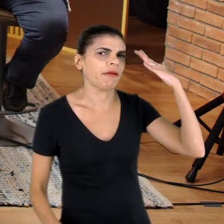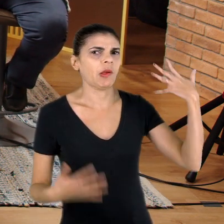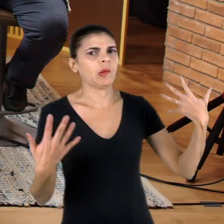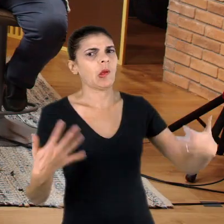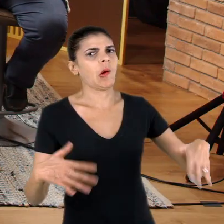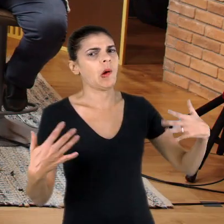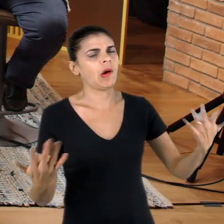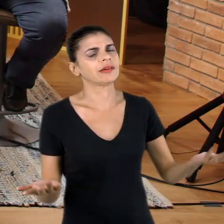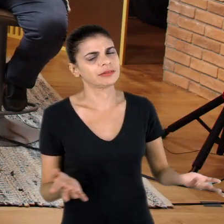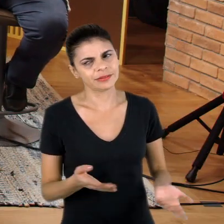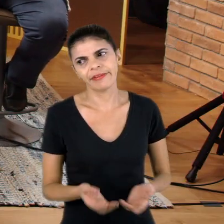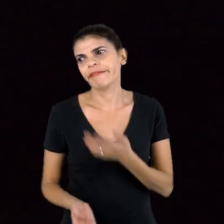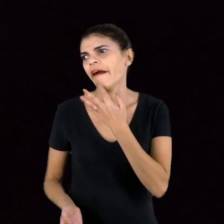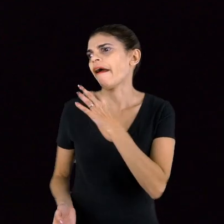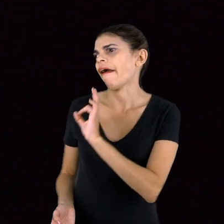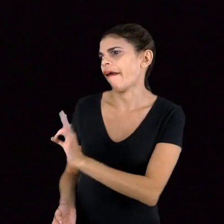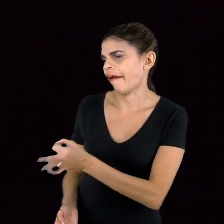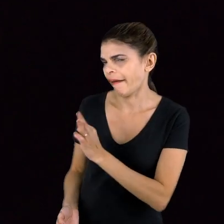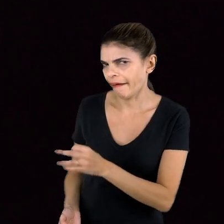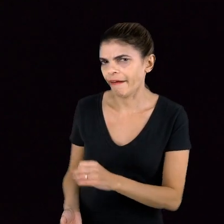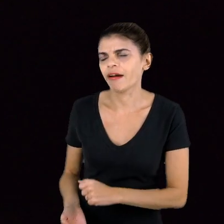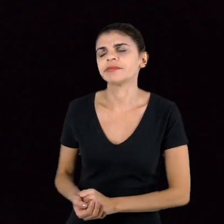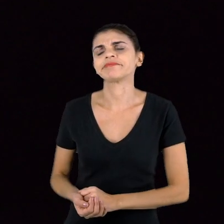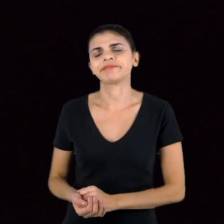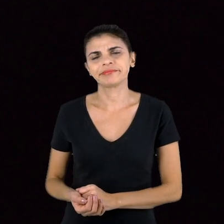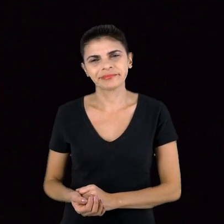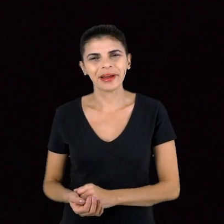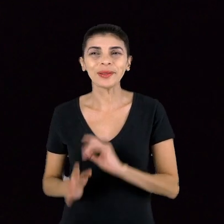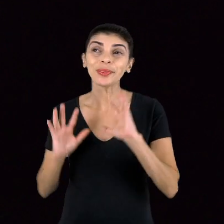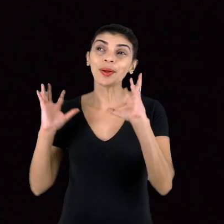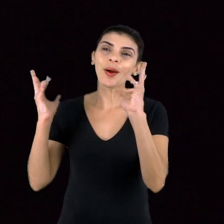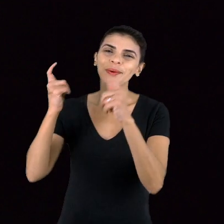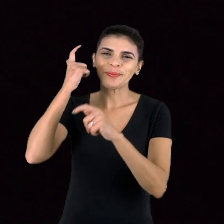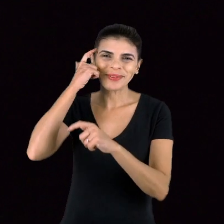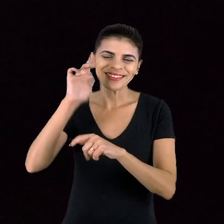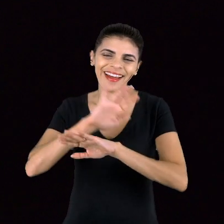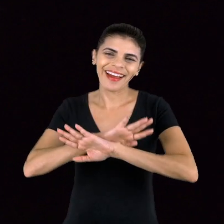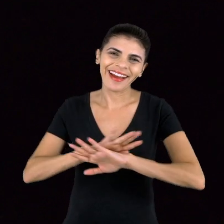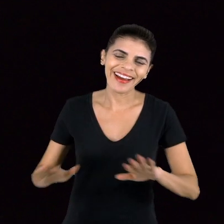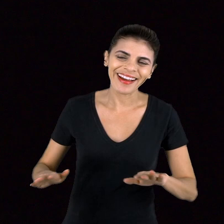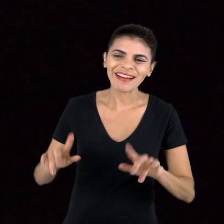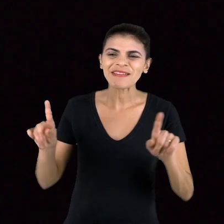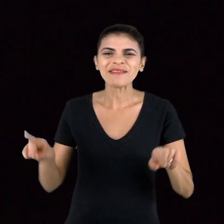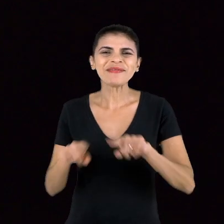Isso é um fato assim, né, de... de... de... de algumas pessoas não acreditarem,